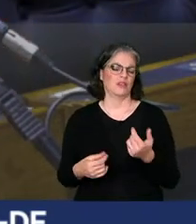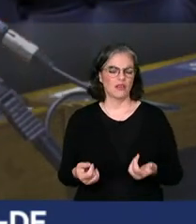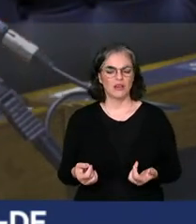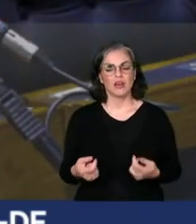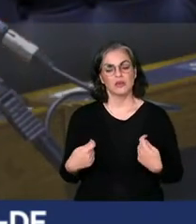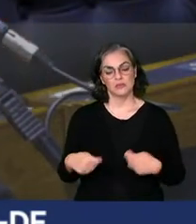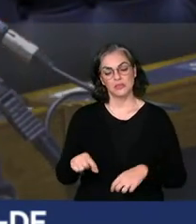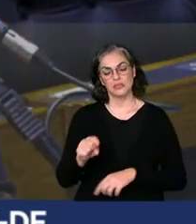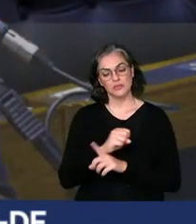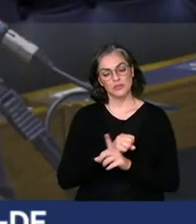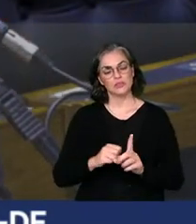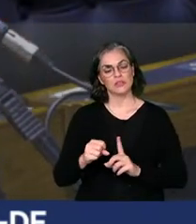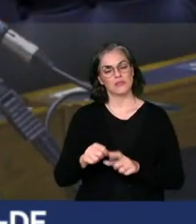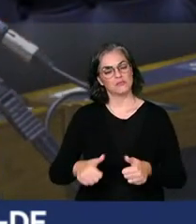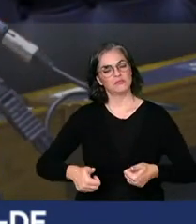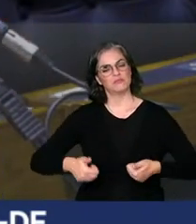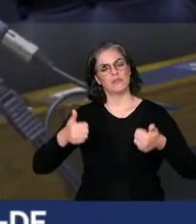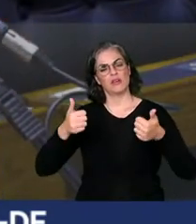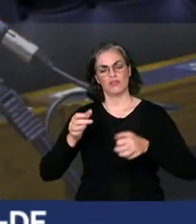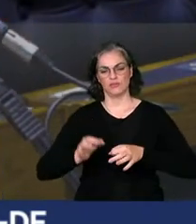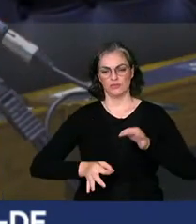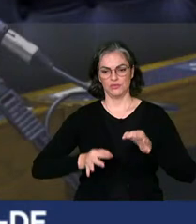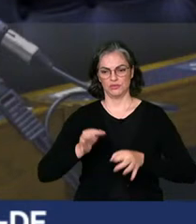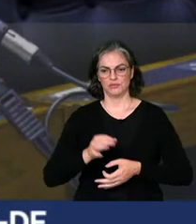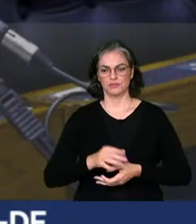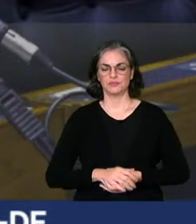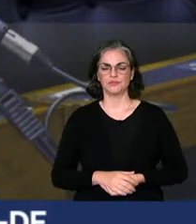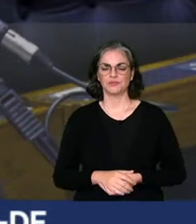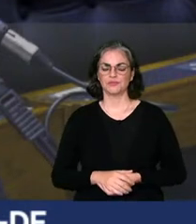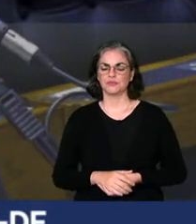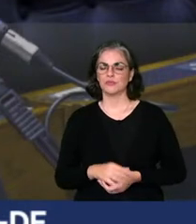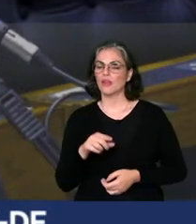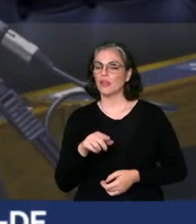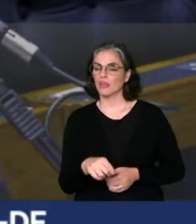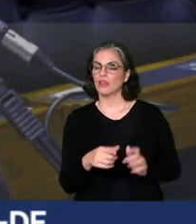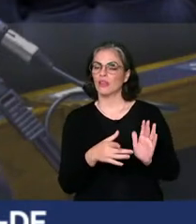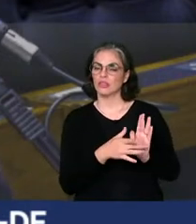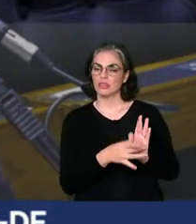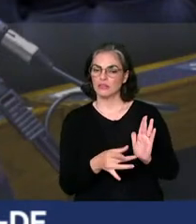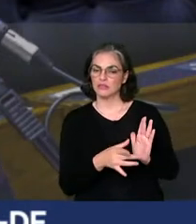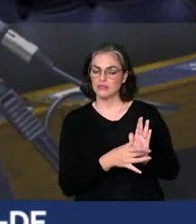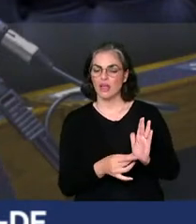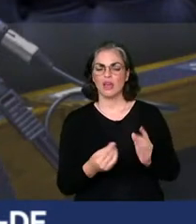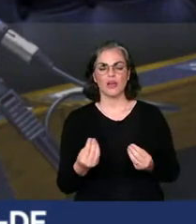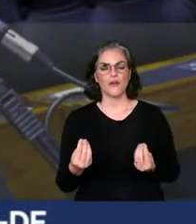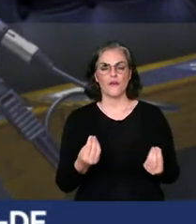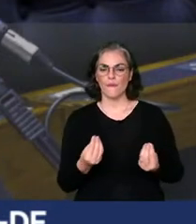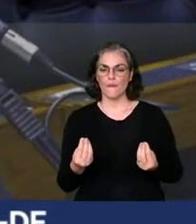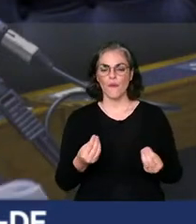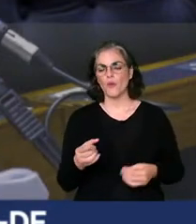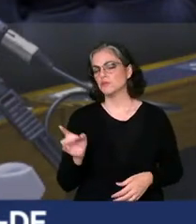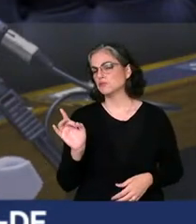QUALQUER... CIVILIZATÓRIA E BARBÁRIE E POSSAMOS CONSTRUIR UMA SOCIEDADE MAIS JUSTA. MAS NO QUE DIZ RESPEITO AO DESTAQUE, O DESTAQUE ELE